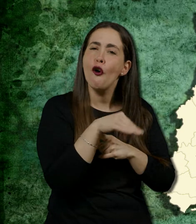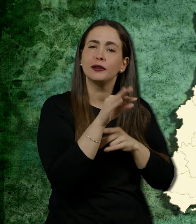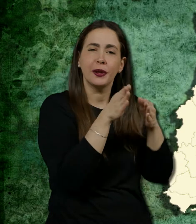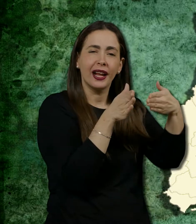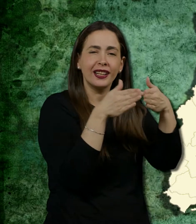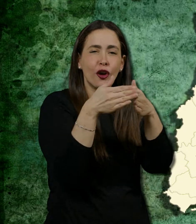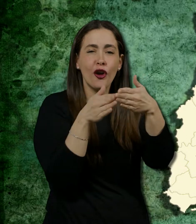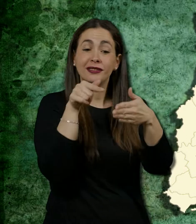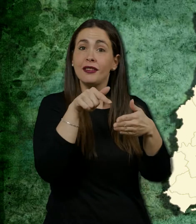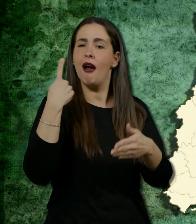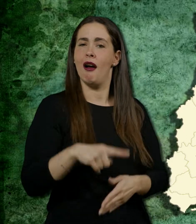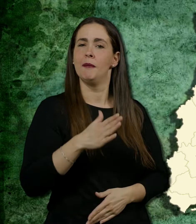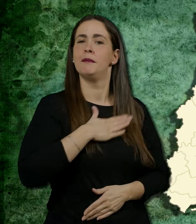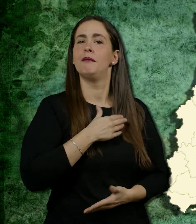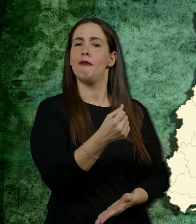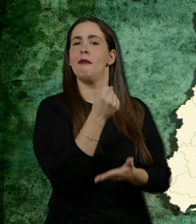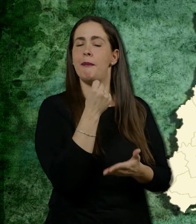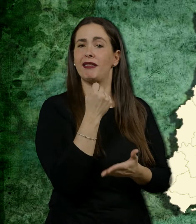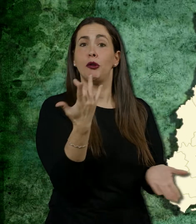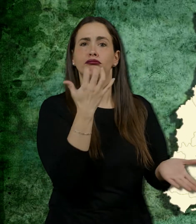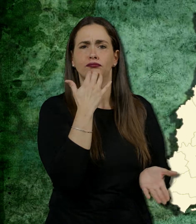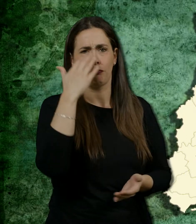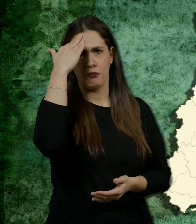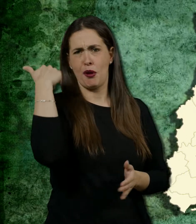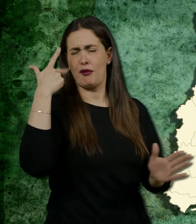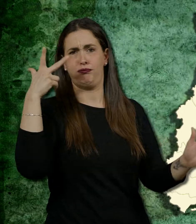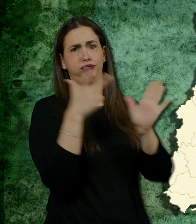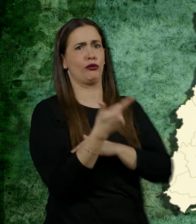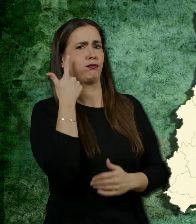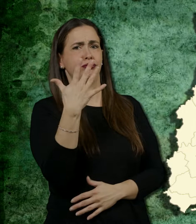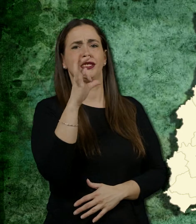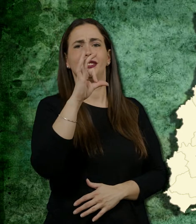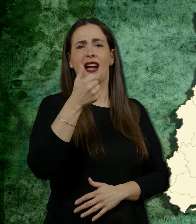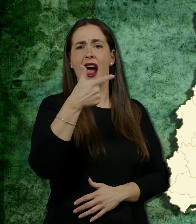el municipi conserva racons d’un innegable interès patrimonial,